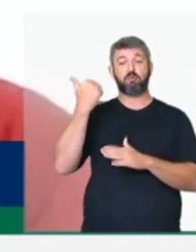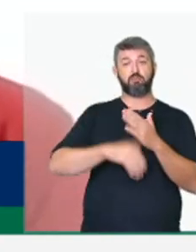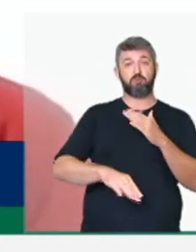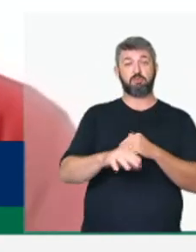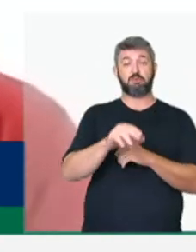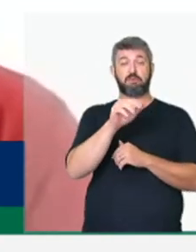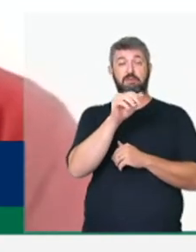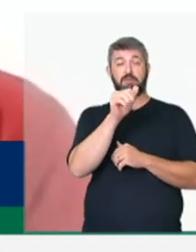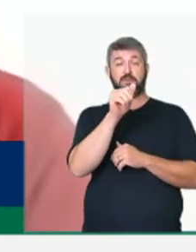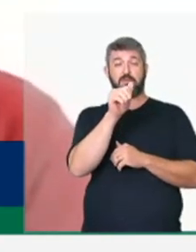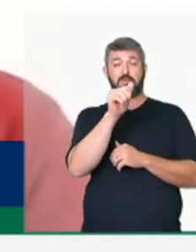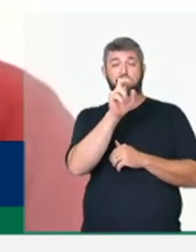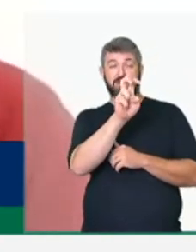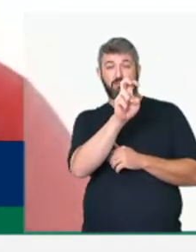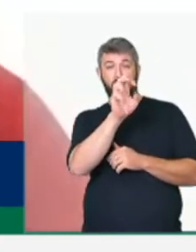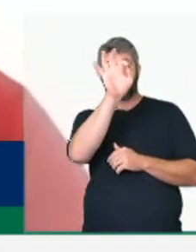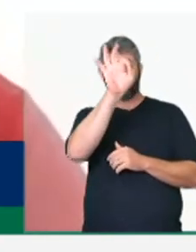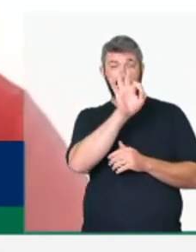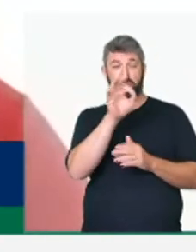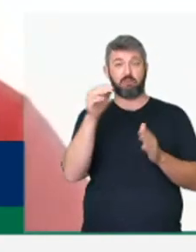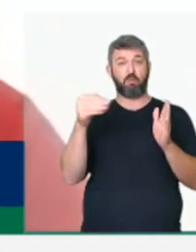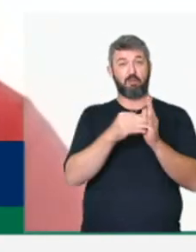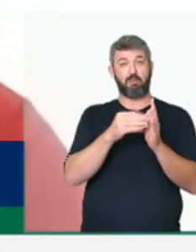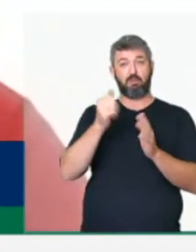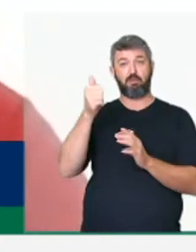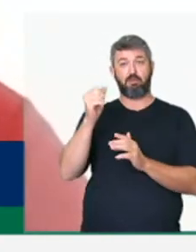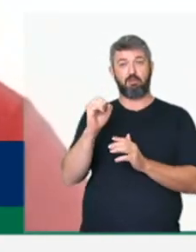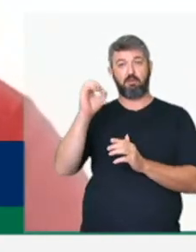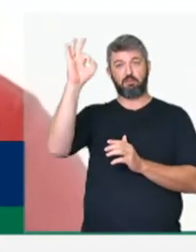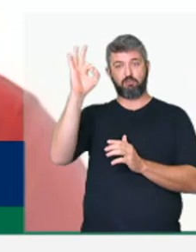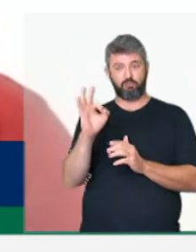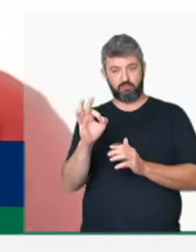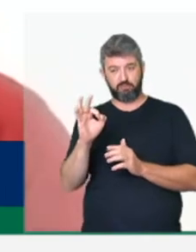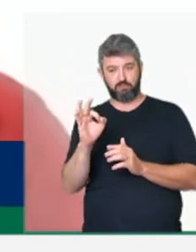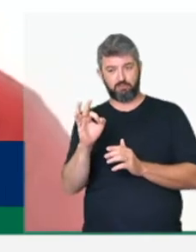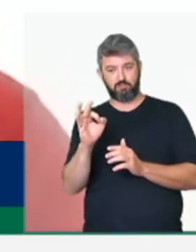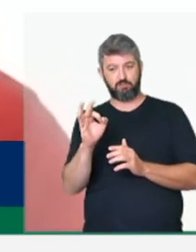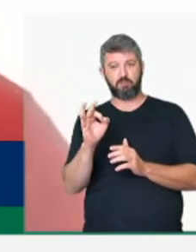DO PLV ESTIPULA 70 E 75%. APESAR DE O EMINENTE RELATOR